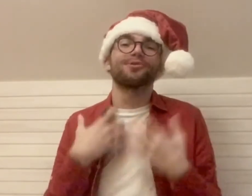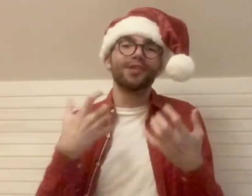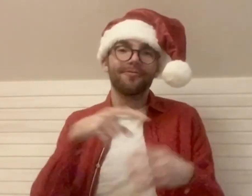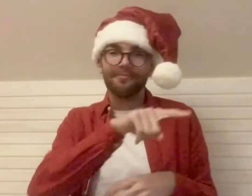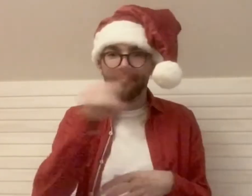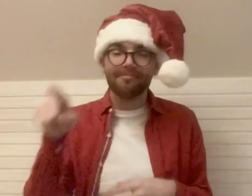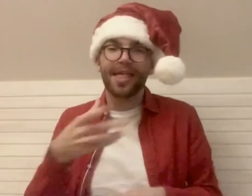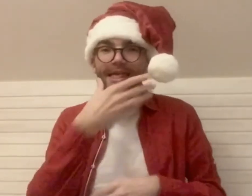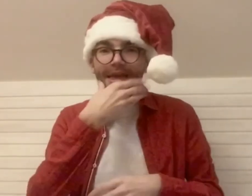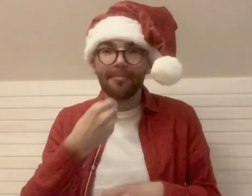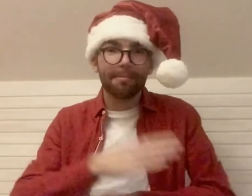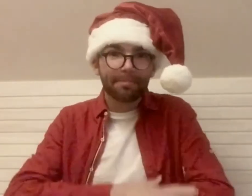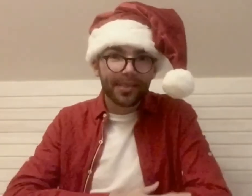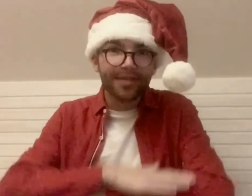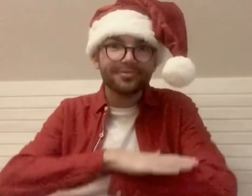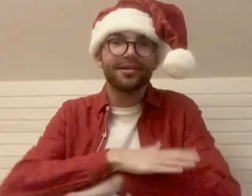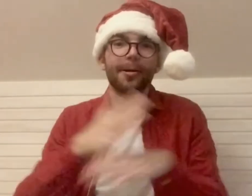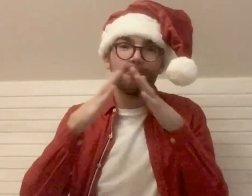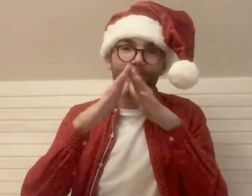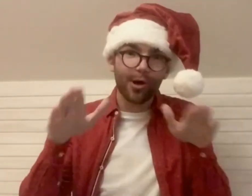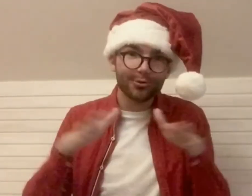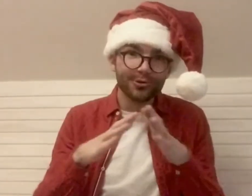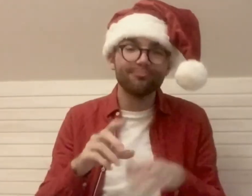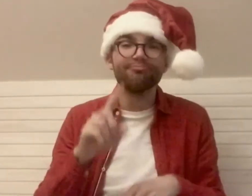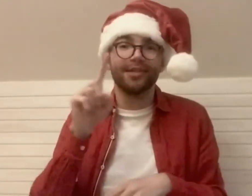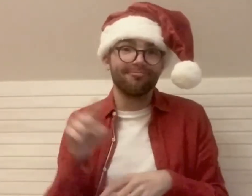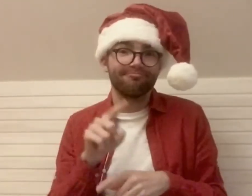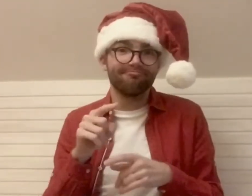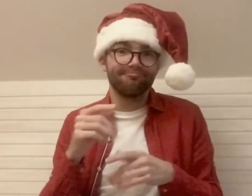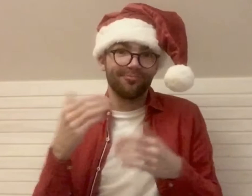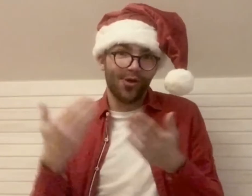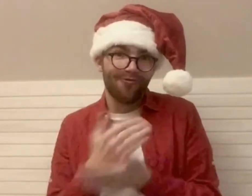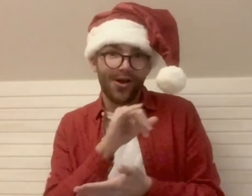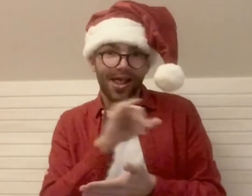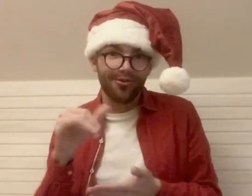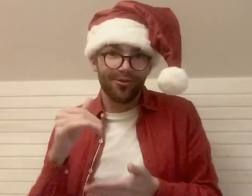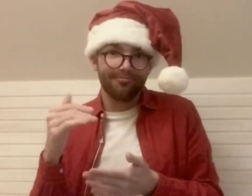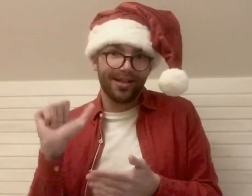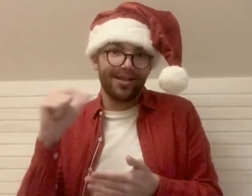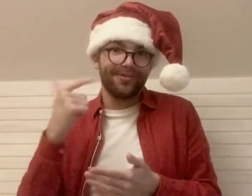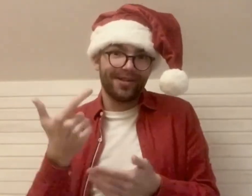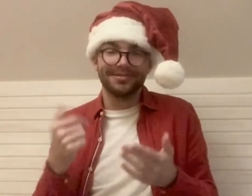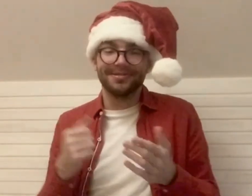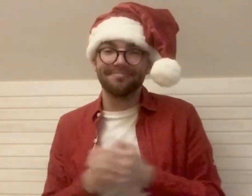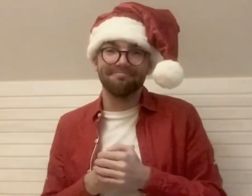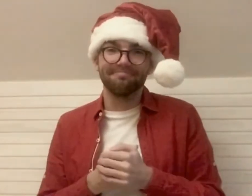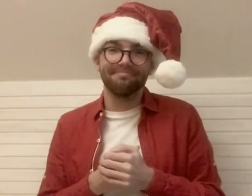Želim vam lepe praznike za božič in novo leto 2021.